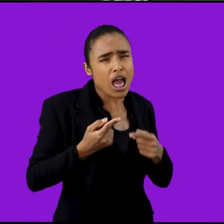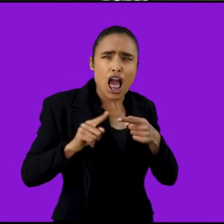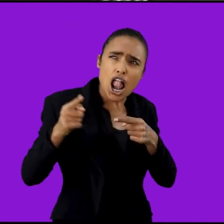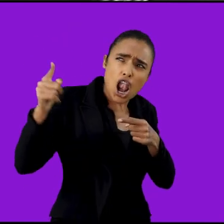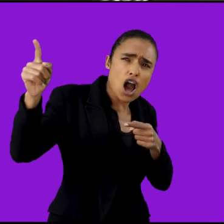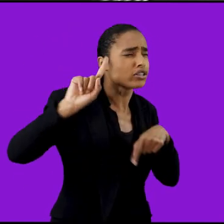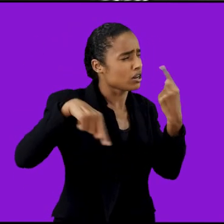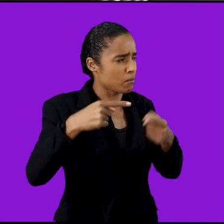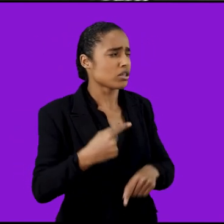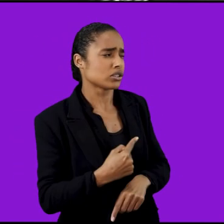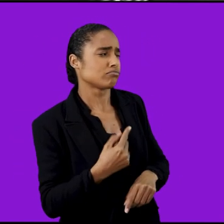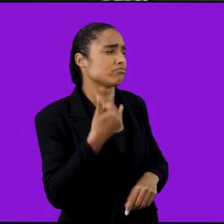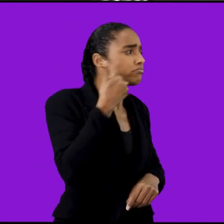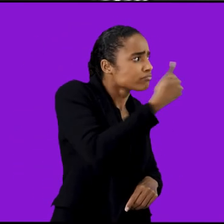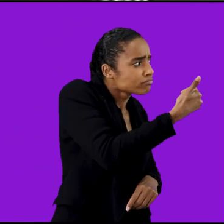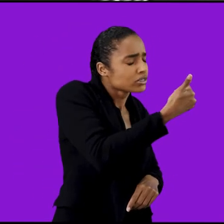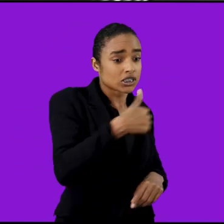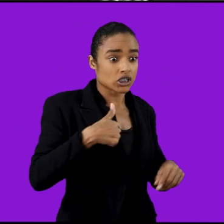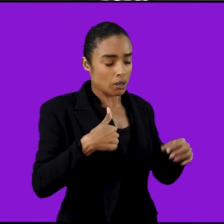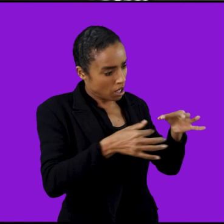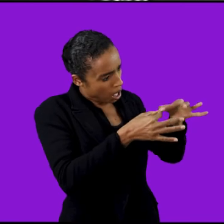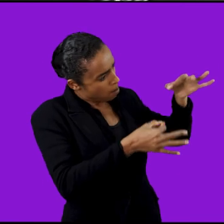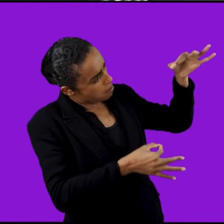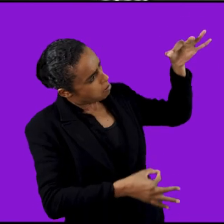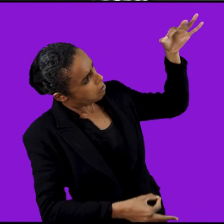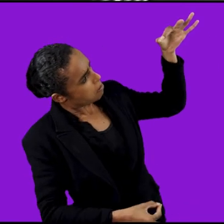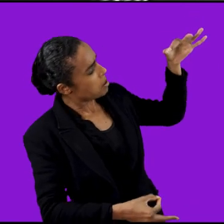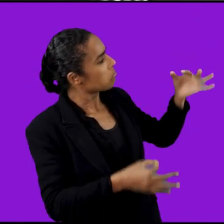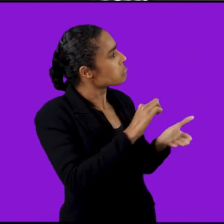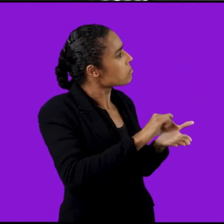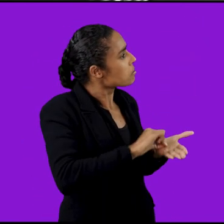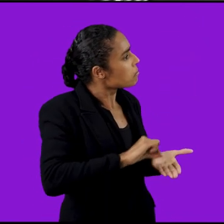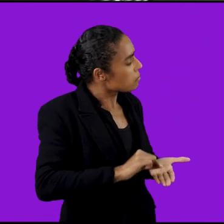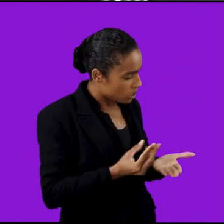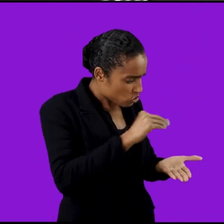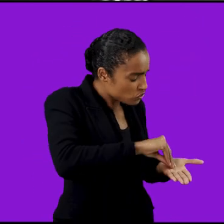liga que ele uma hora atende”. Assim, ele me deu um bilhete desse tamanho, assim. Que eu… Ai, que maravilhoso